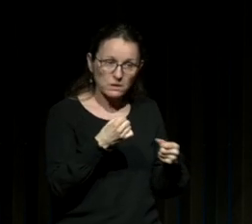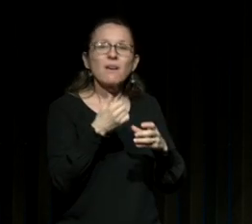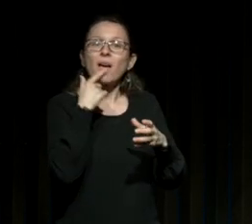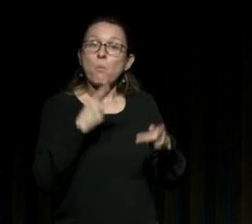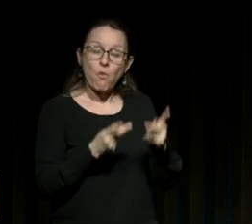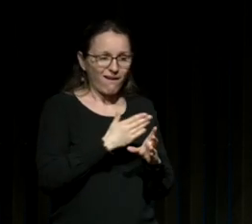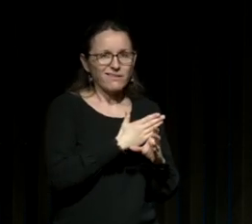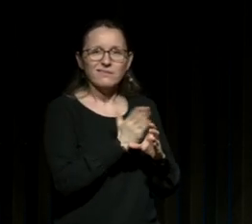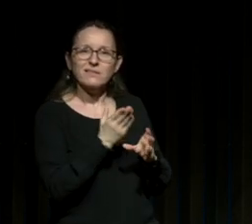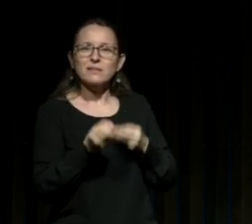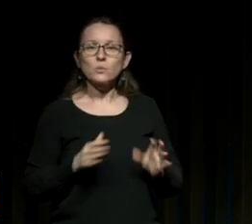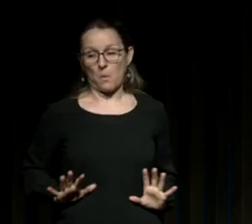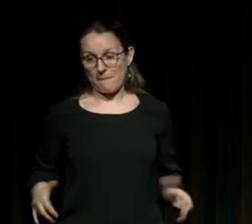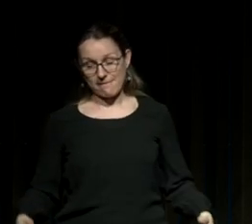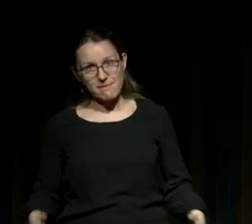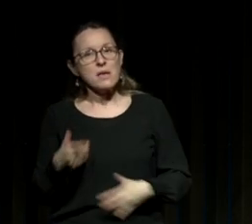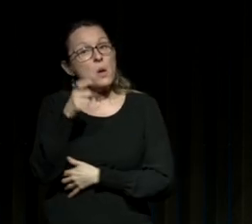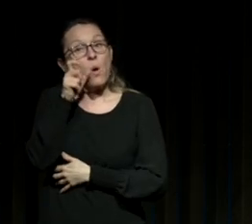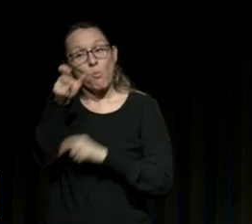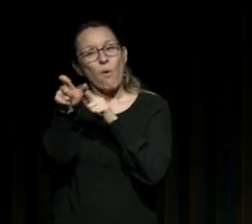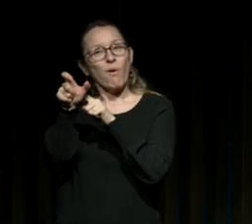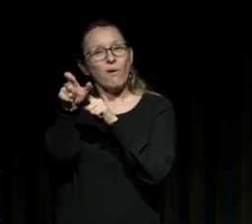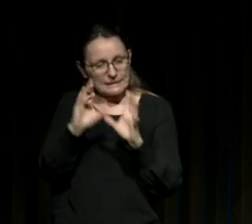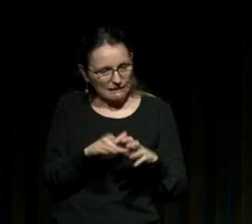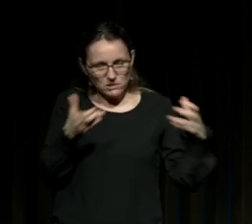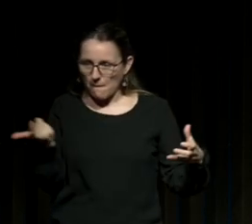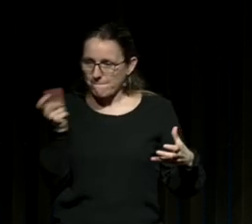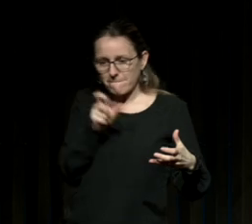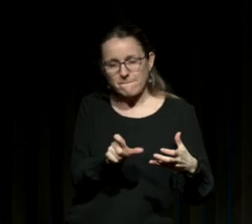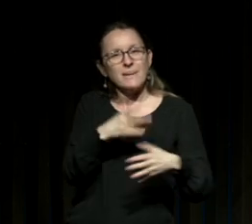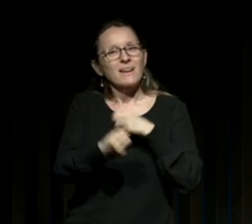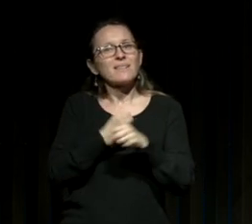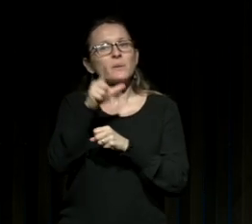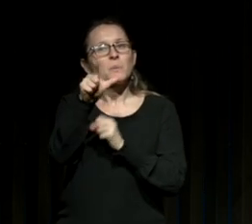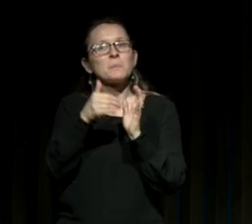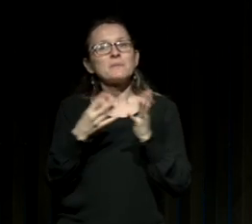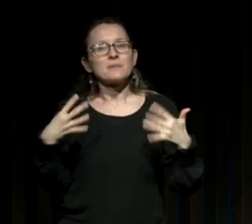grossophobie il est apparu dans le dictionnaire en 2019 est d'ailleurs peut-être que certains d'entre